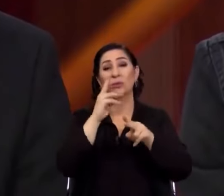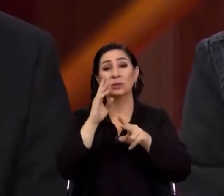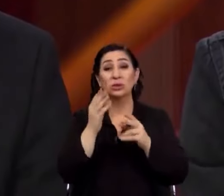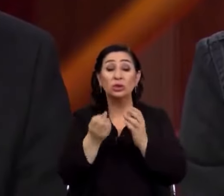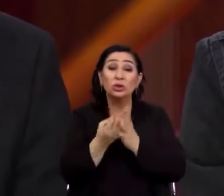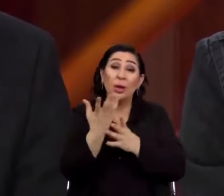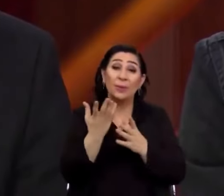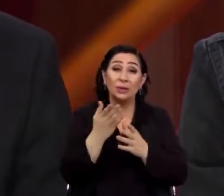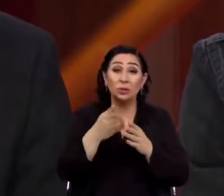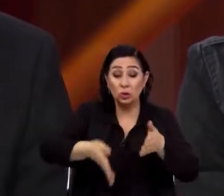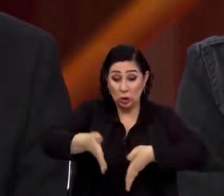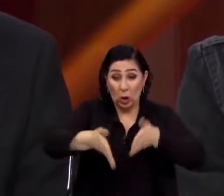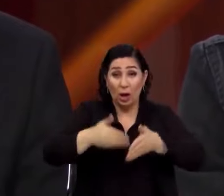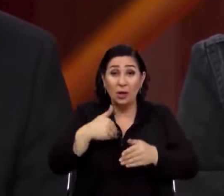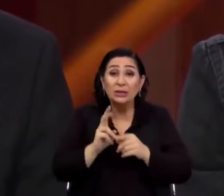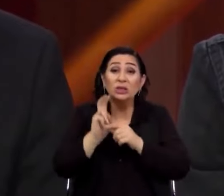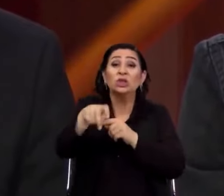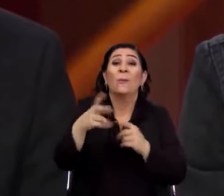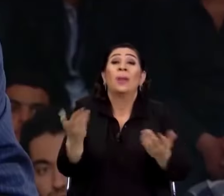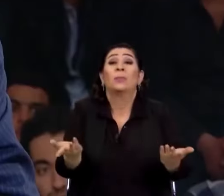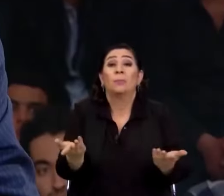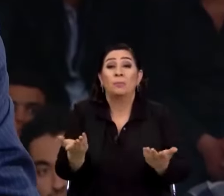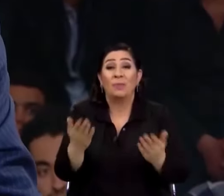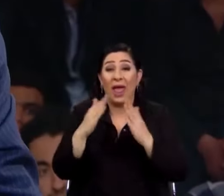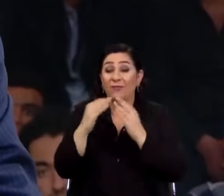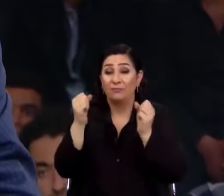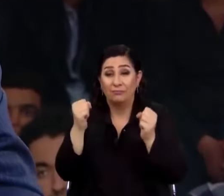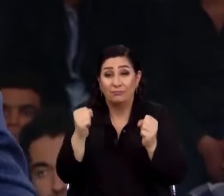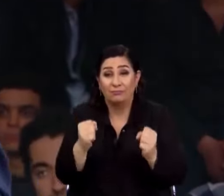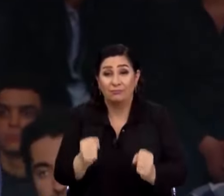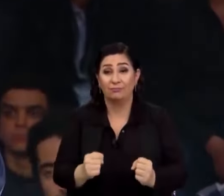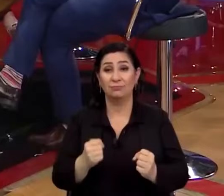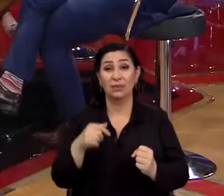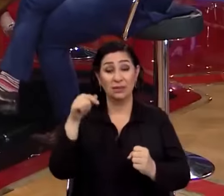günlerce sokağa çıkamadık Evet evet özellikle çocukları olanlar ş AVM'ye